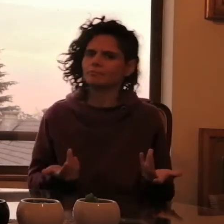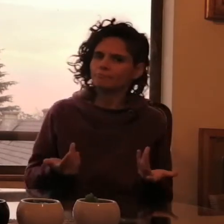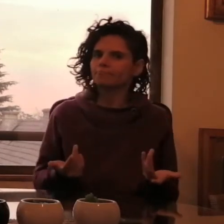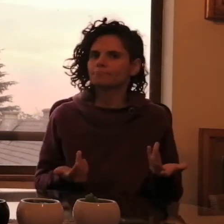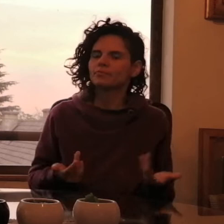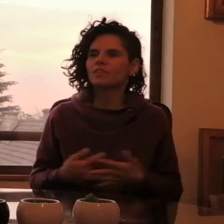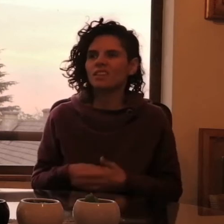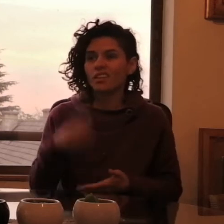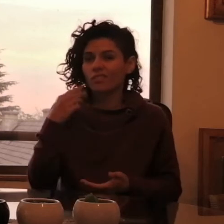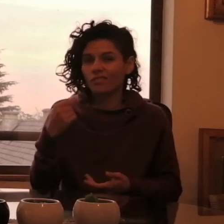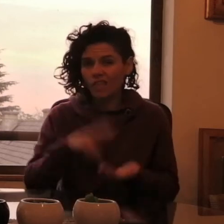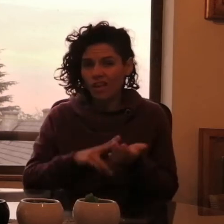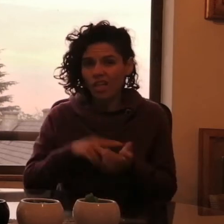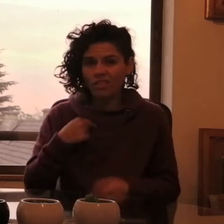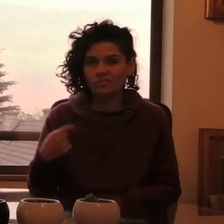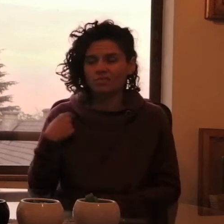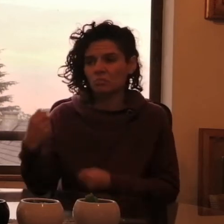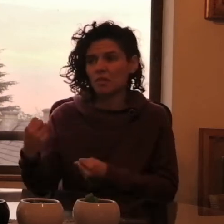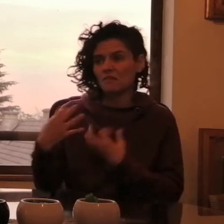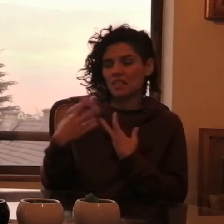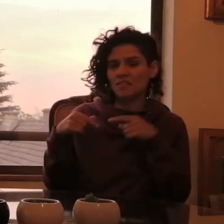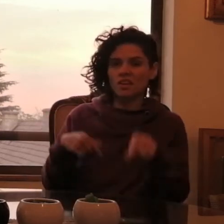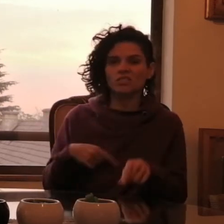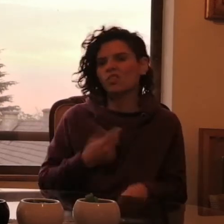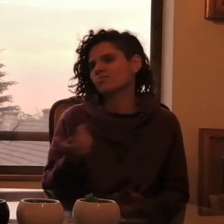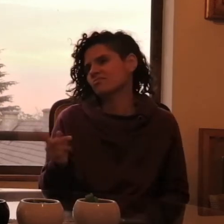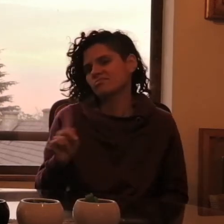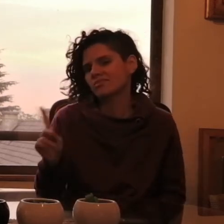realidad no me afectaba porque soy volada, lo saben los que me conocen entonces